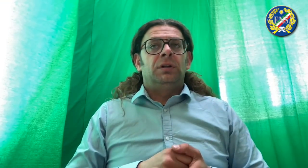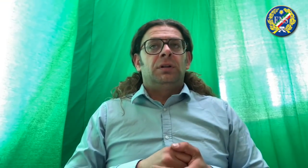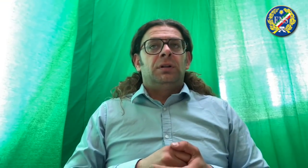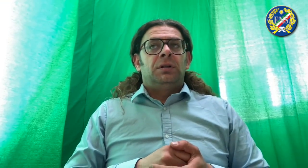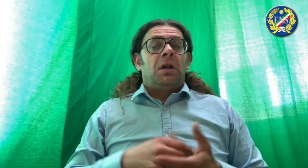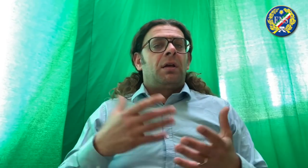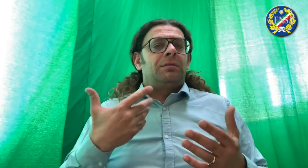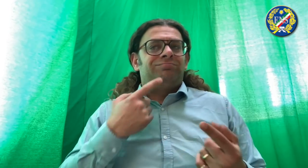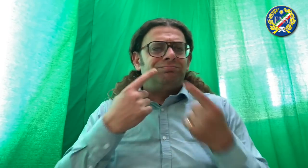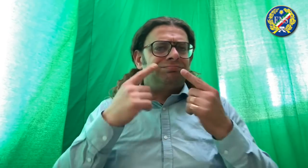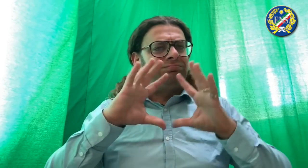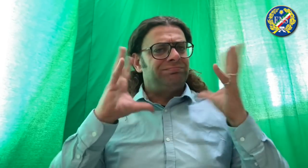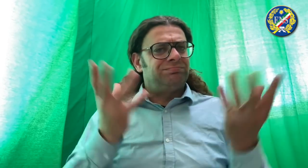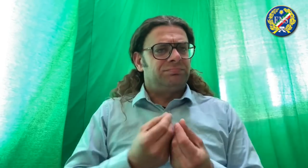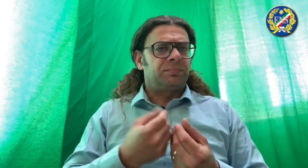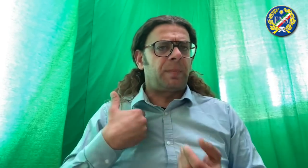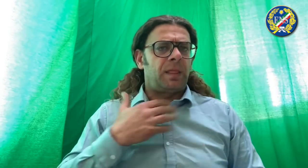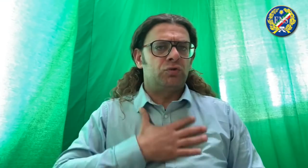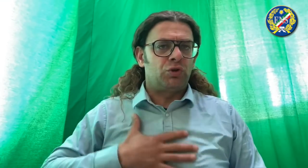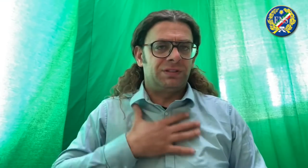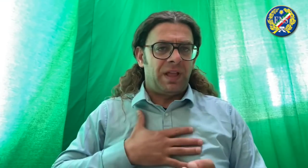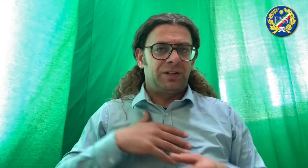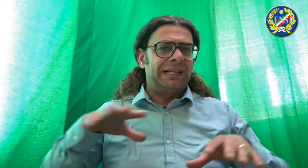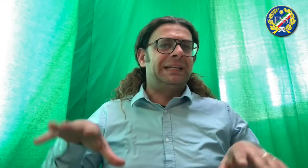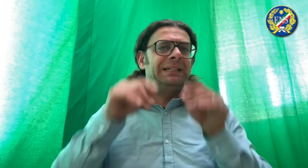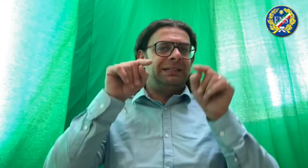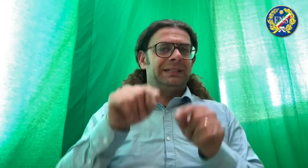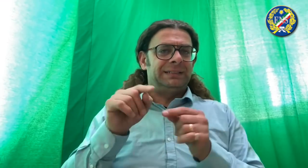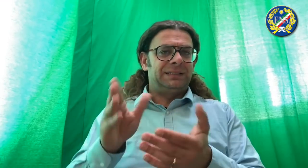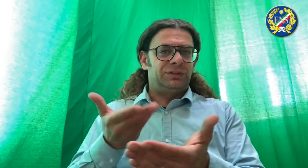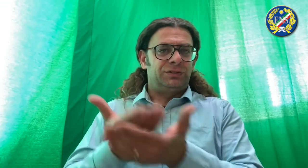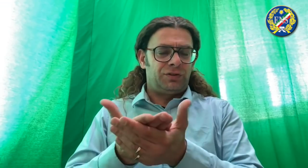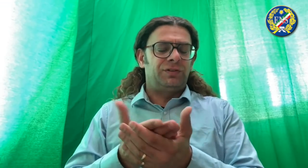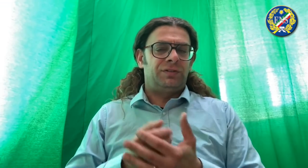Abbiamo dialogato di tutto questo e sono soddisfatto della possibilità di iniziare con queste proposte.